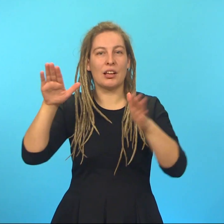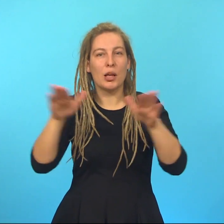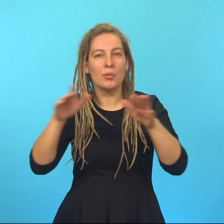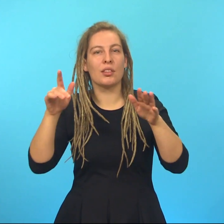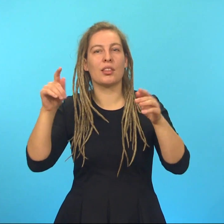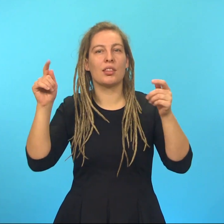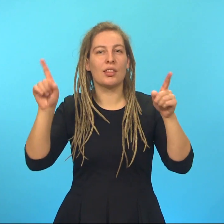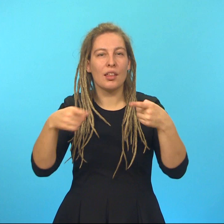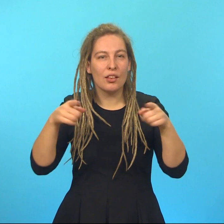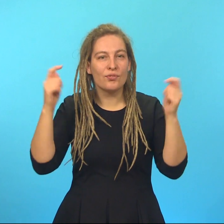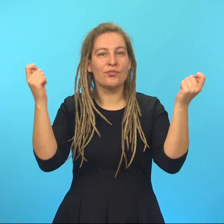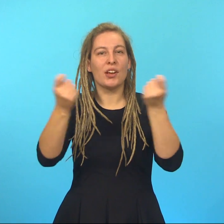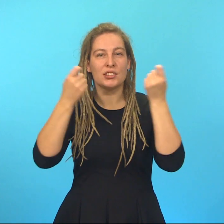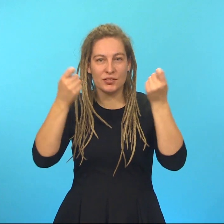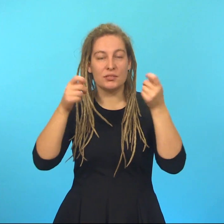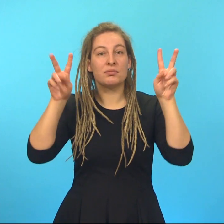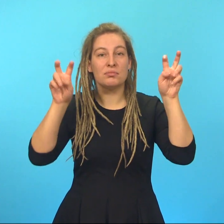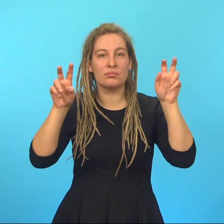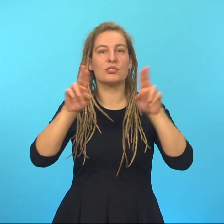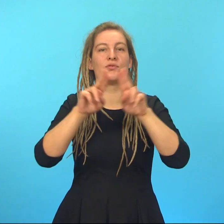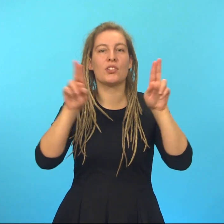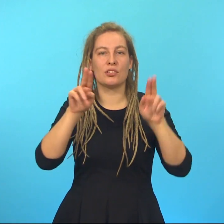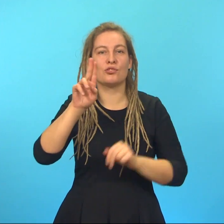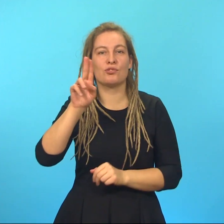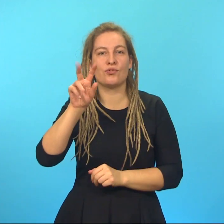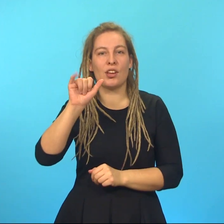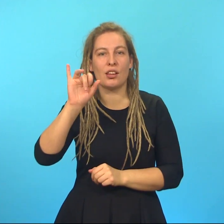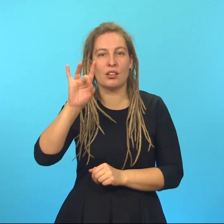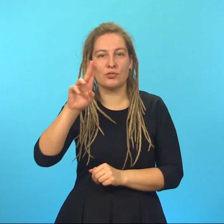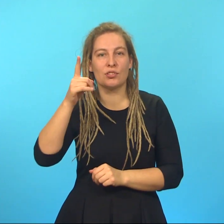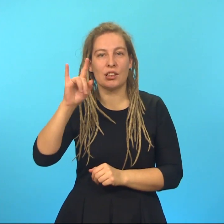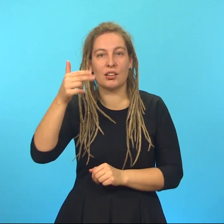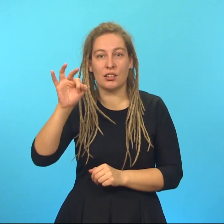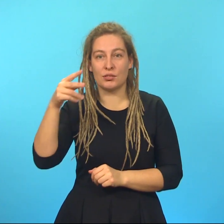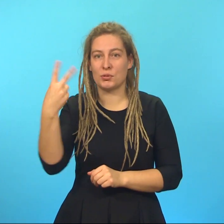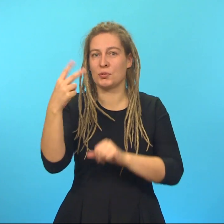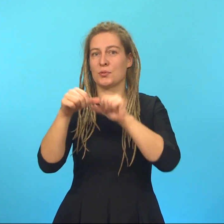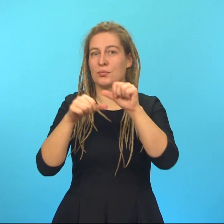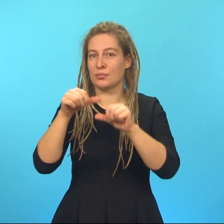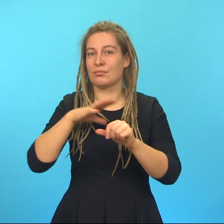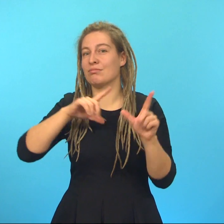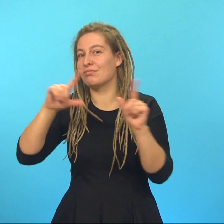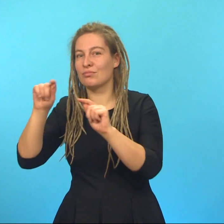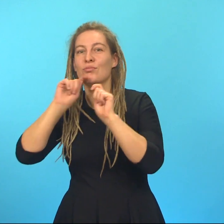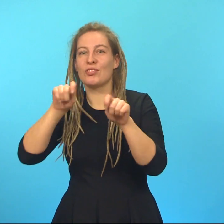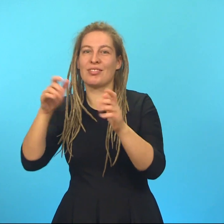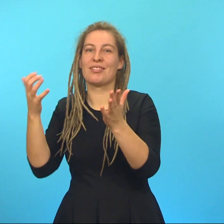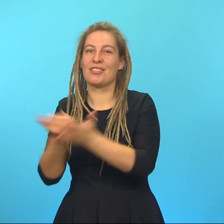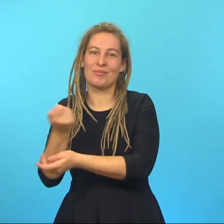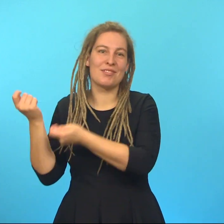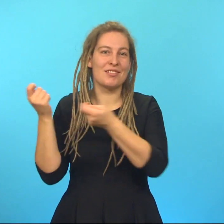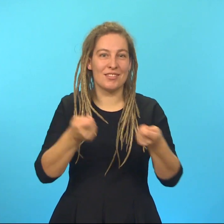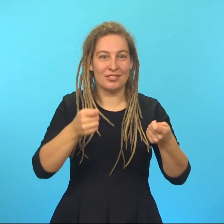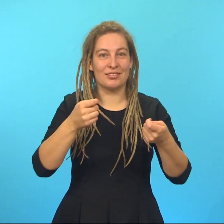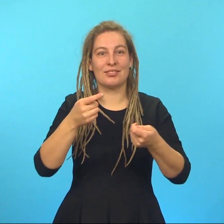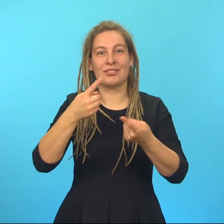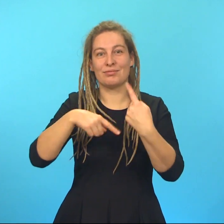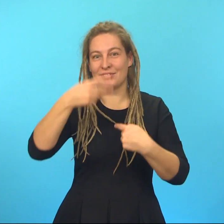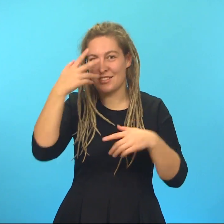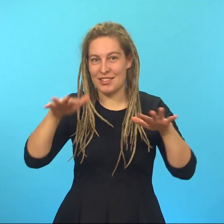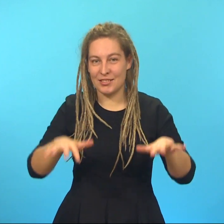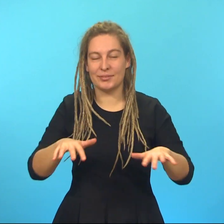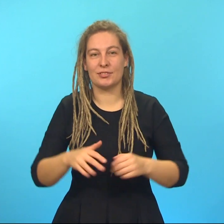imituojamųjų dainų festivalio „Žvaigždynas 2002“